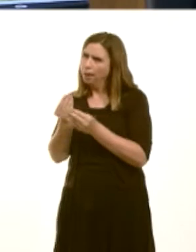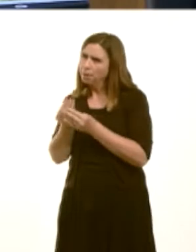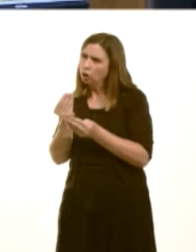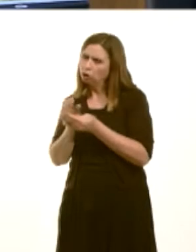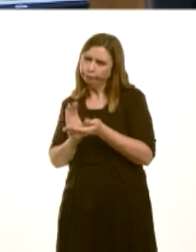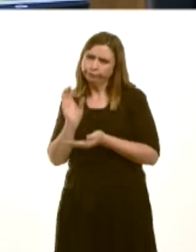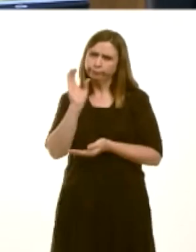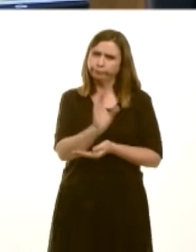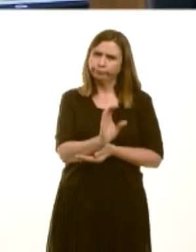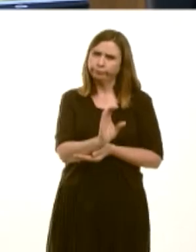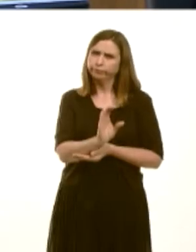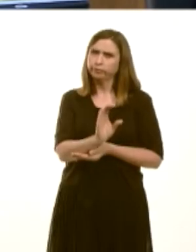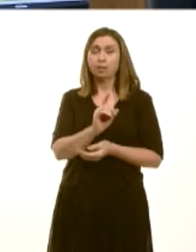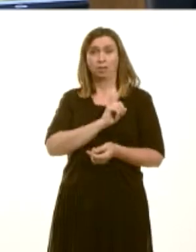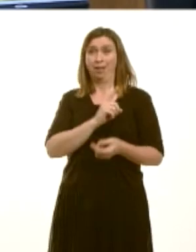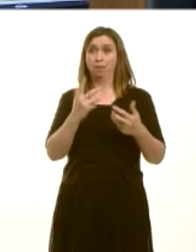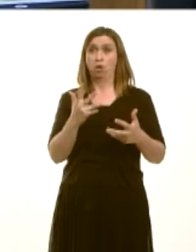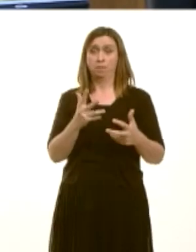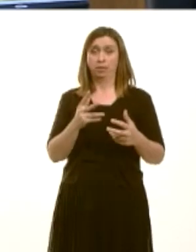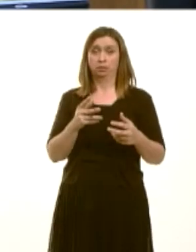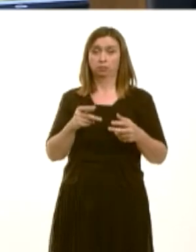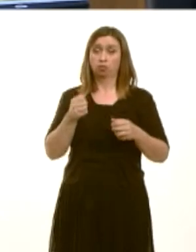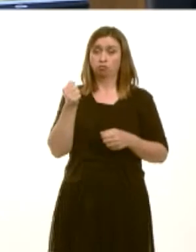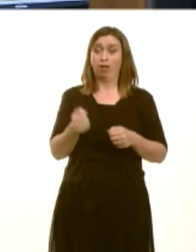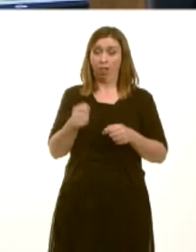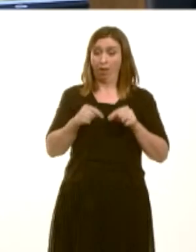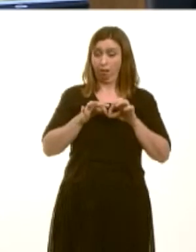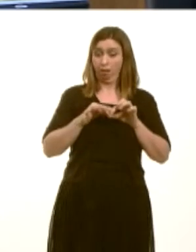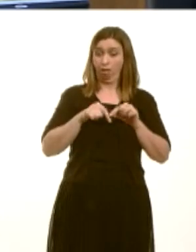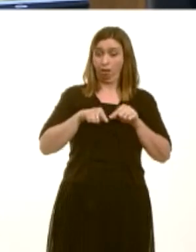iíw wneud. Ond beth maeín rhaid inni ei ystyried yw beth fyddaiír costau, faint oówel,